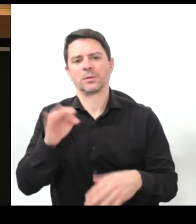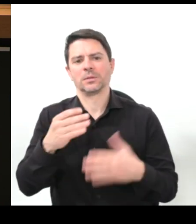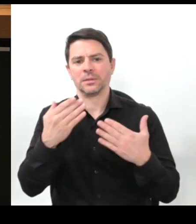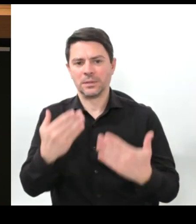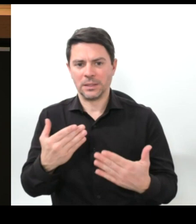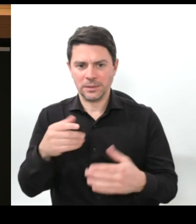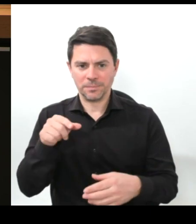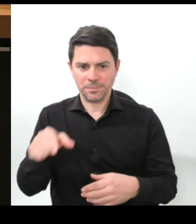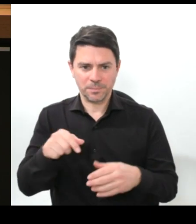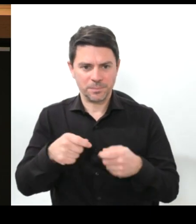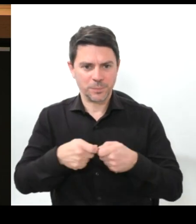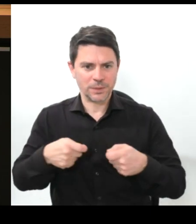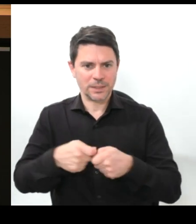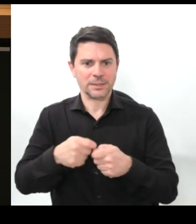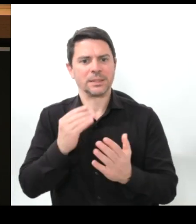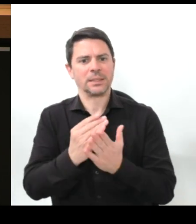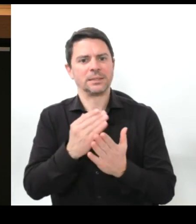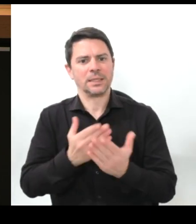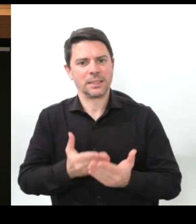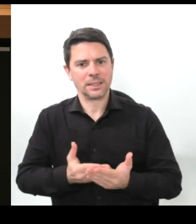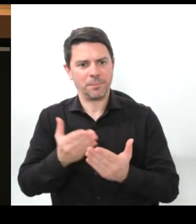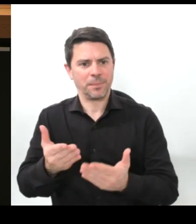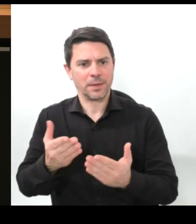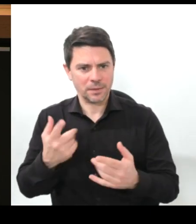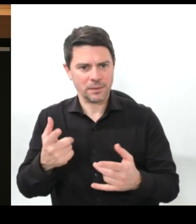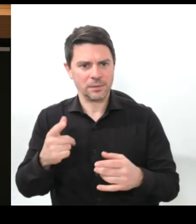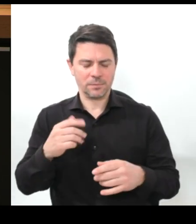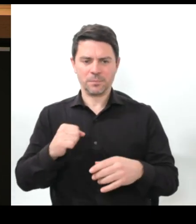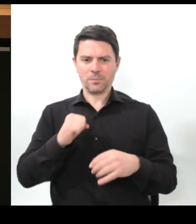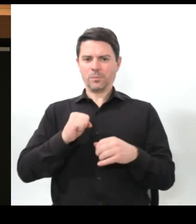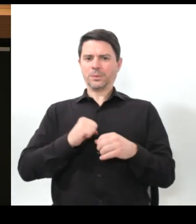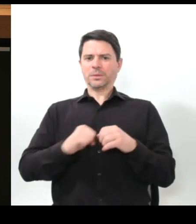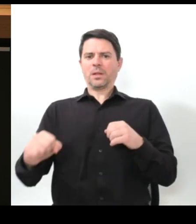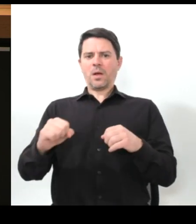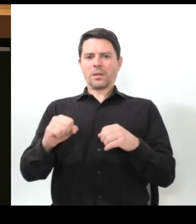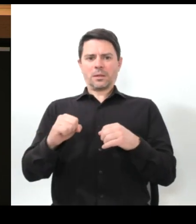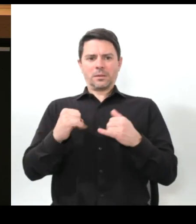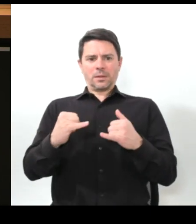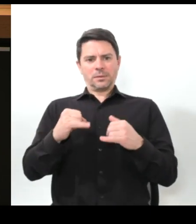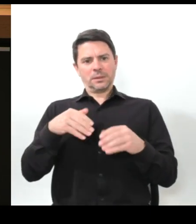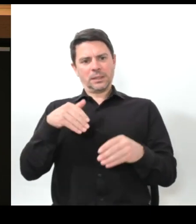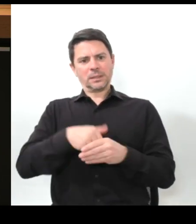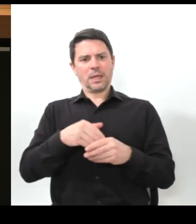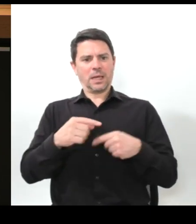als erteilt, wenn bestimmte Fristen abgelaufen sind und gemäß Absatz 2 gelten Stellungnahmen oder ein